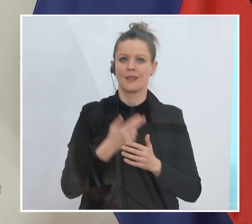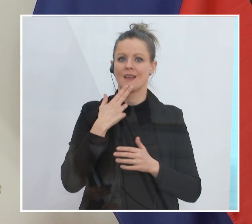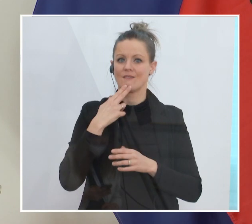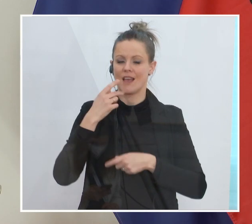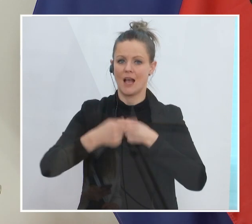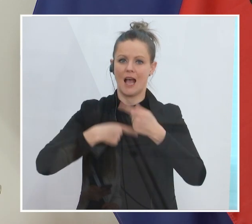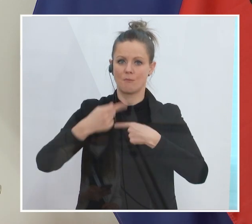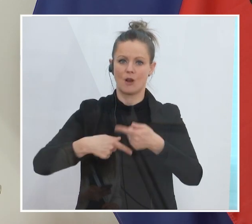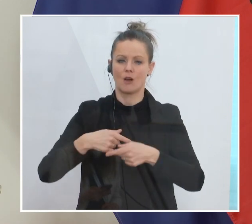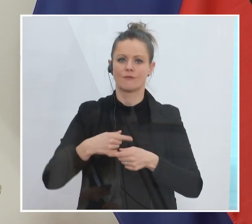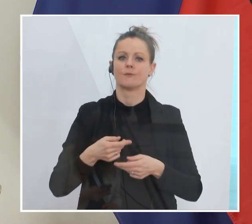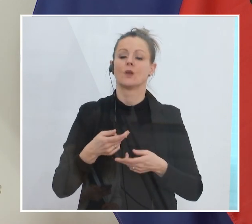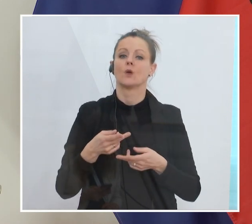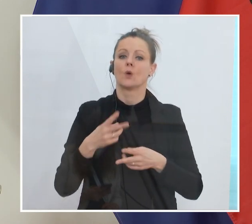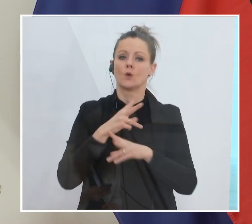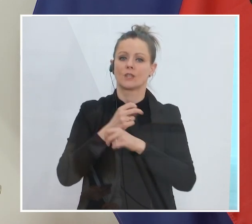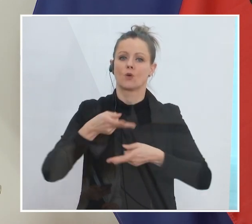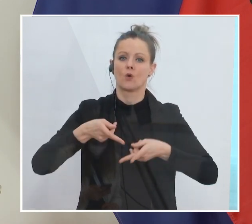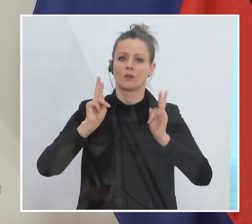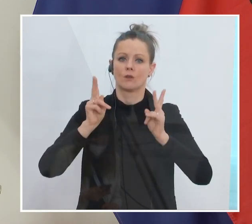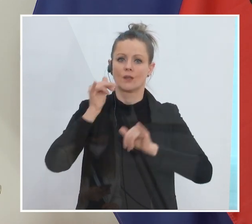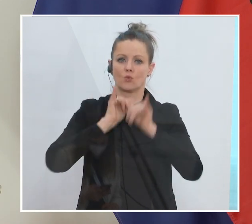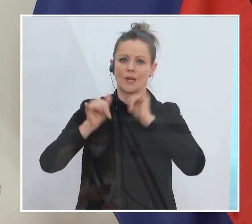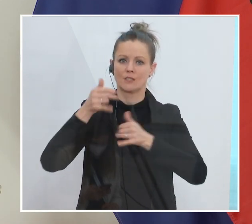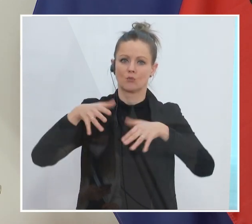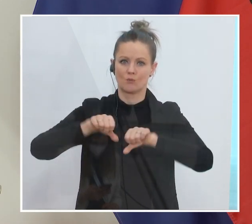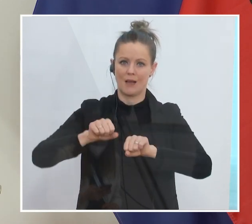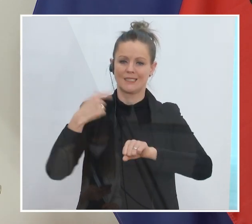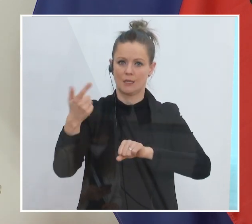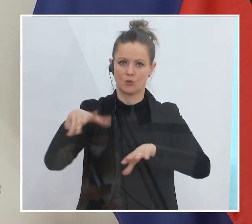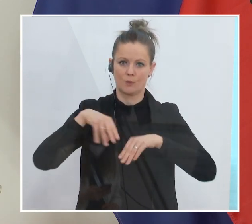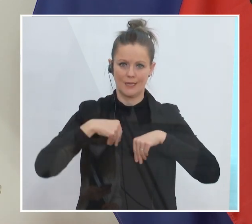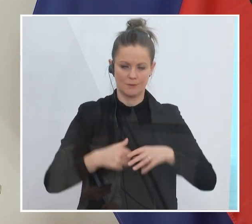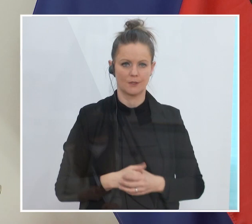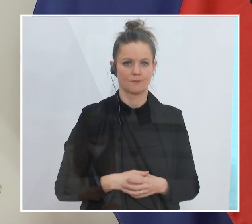Hotellerie- und Tourismusbank erfolgen. Ja, der vierte Punkt, den ich ansprechen möchte,